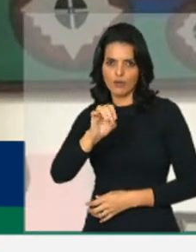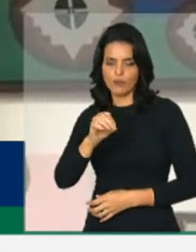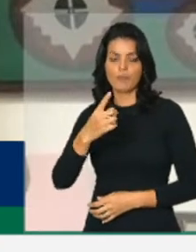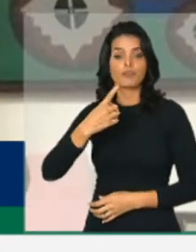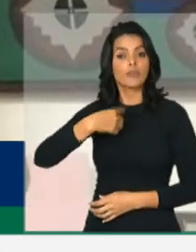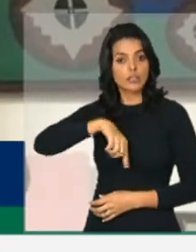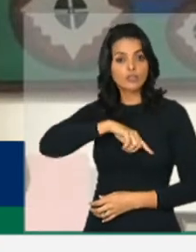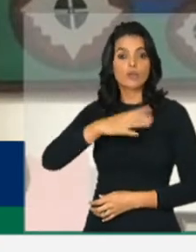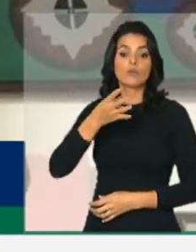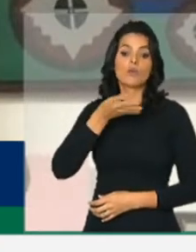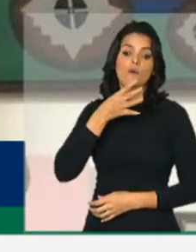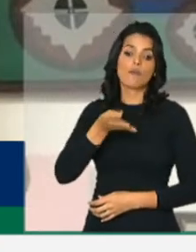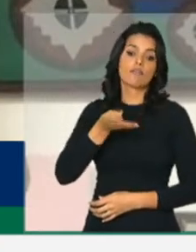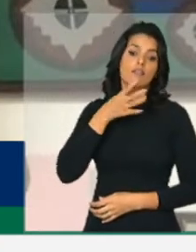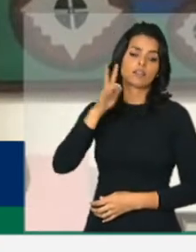UMA CATEGORIA... PROFISSIONAL